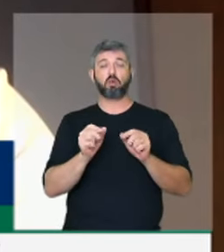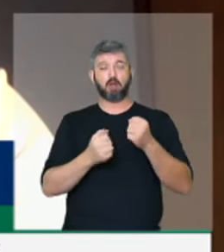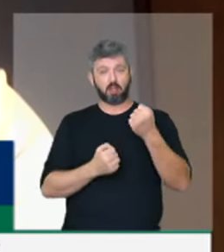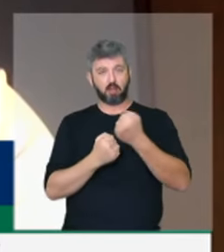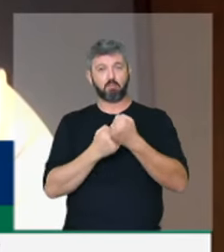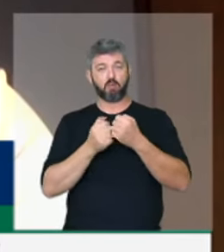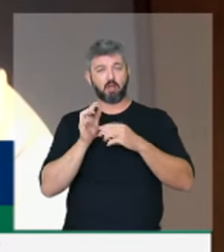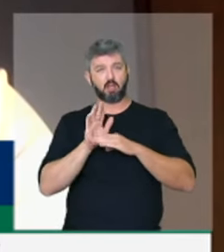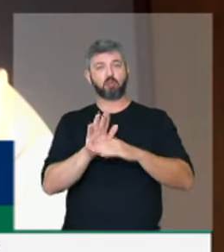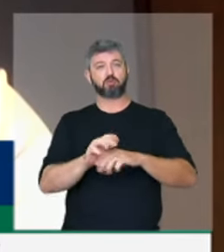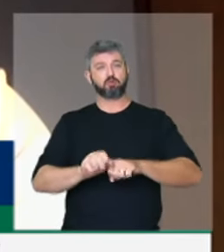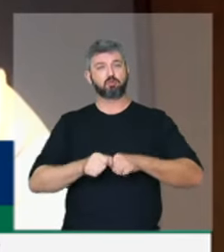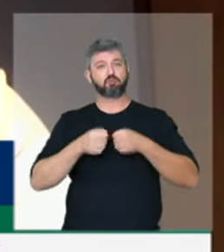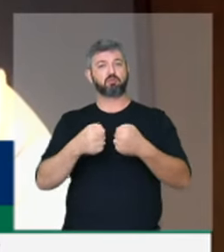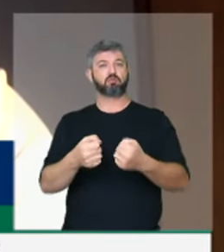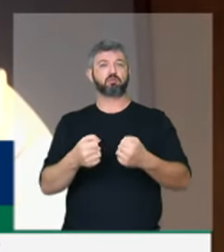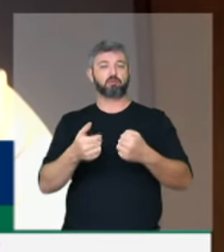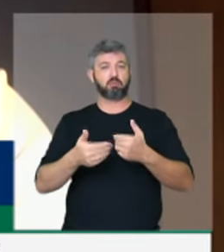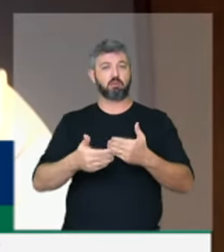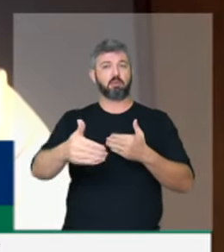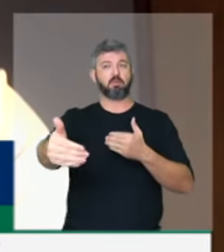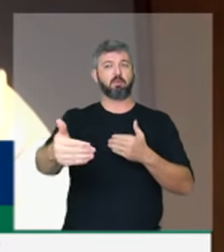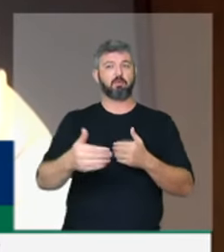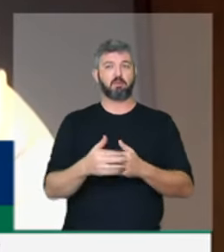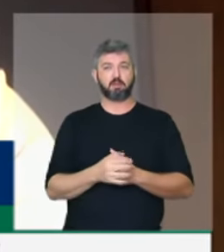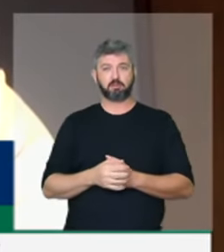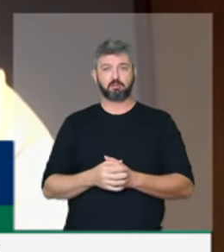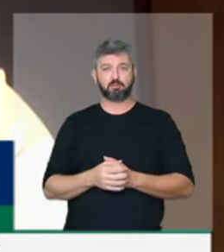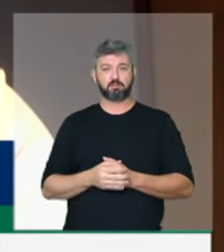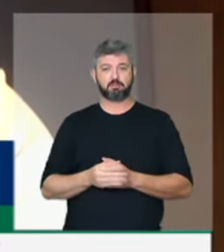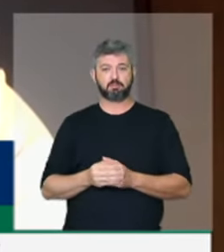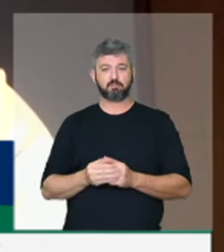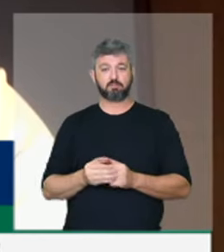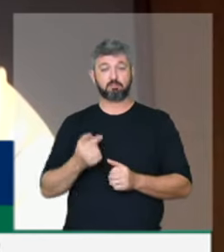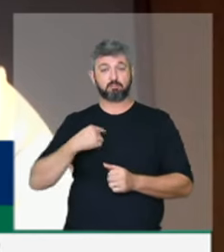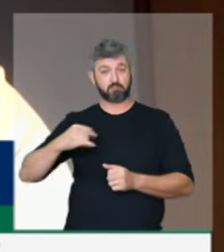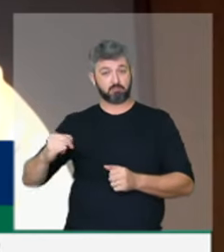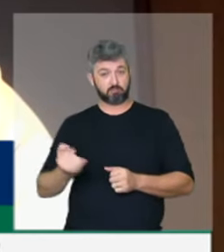COMO SEMPRE ESTIVEMOS. E APROVEITO.... ESSES SEGUNDOS PARA DIZER QUE NESSA SESSÃO, PRESIDENTE, O PROFESSOR